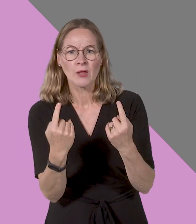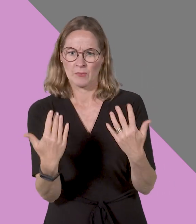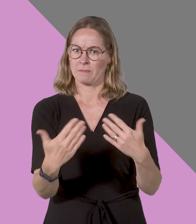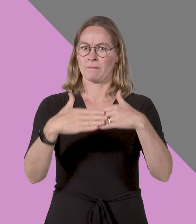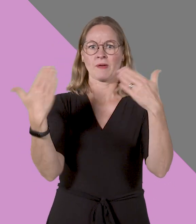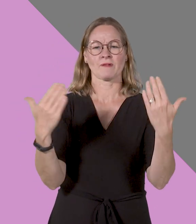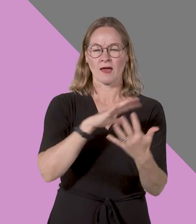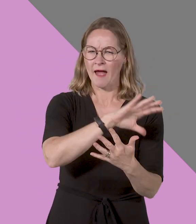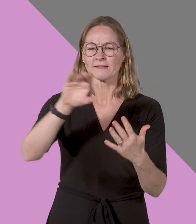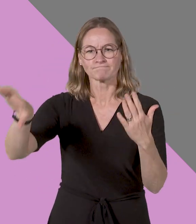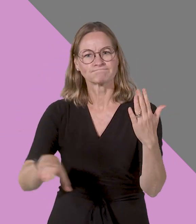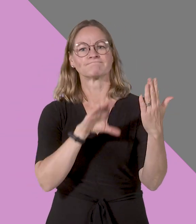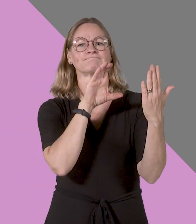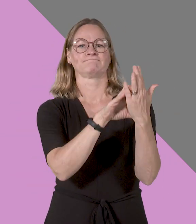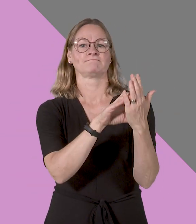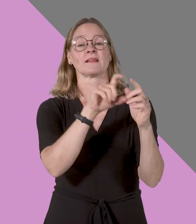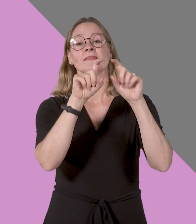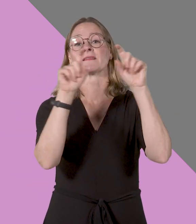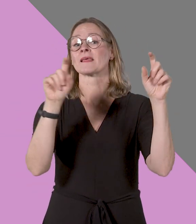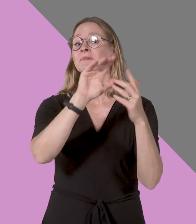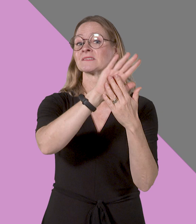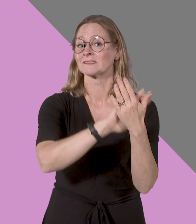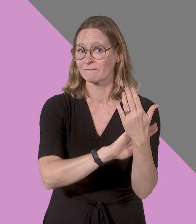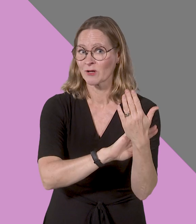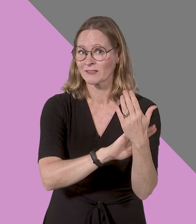tilanteesta nykypäivänä.